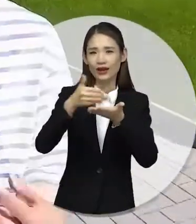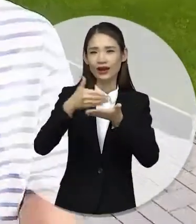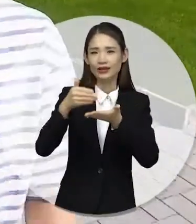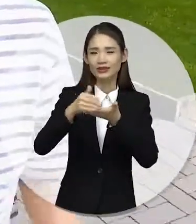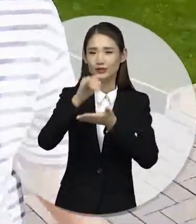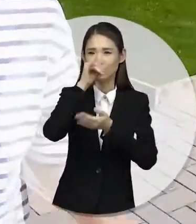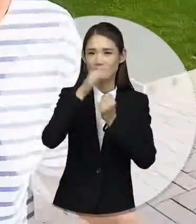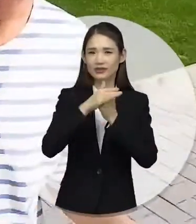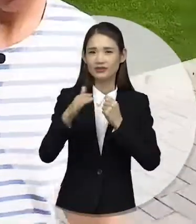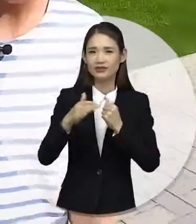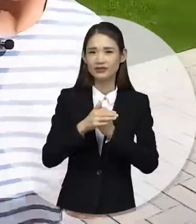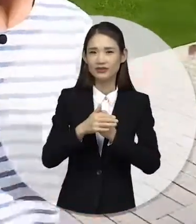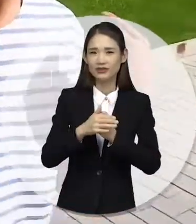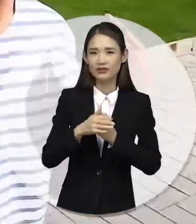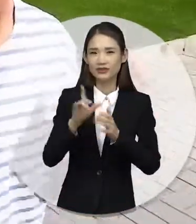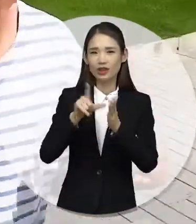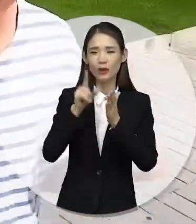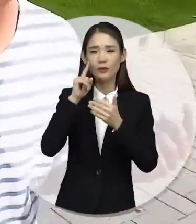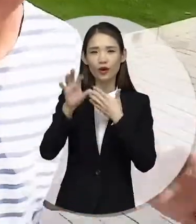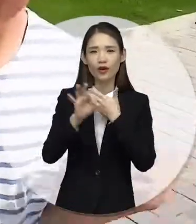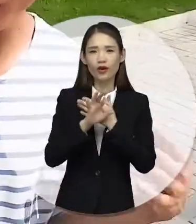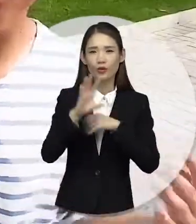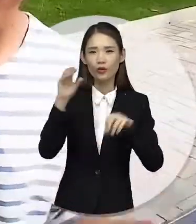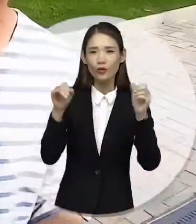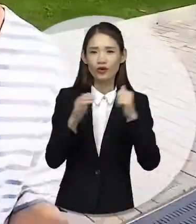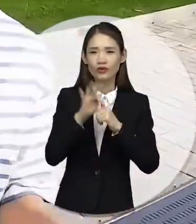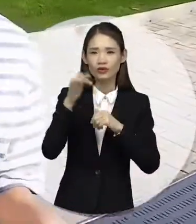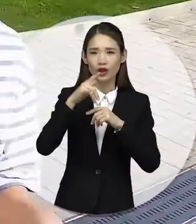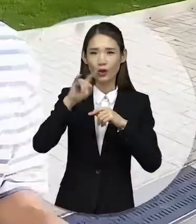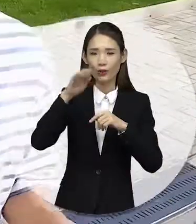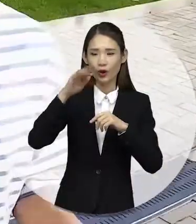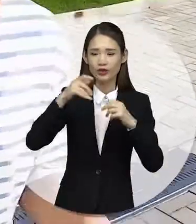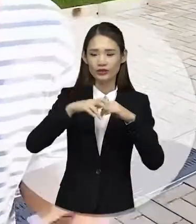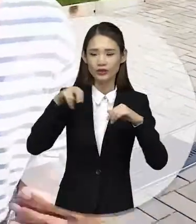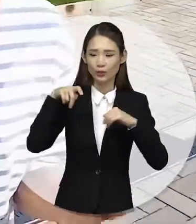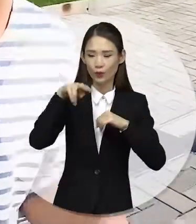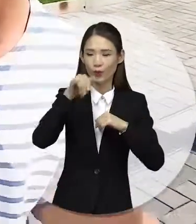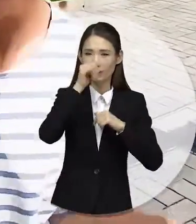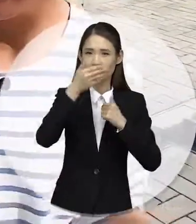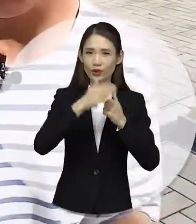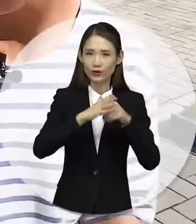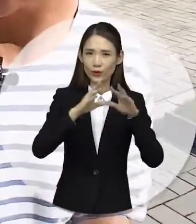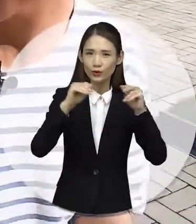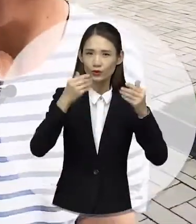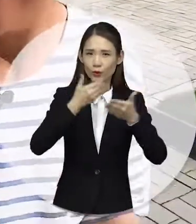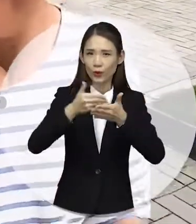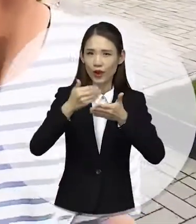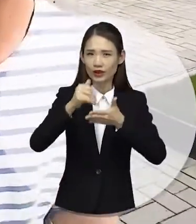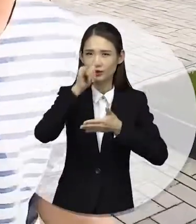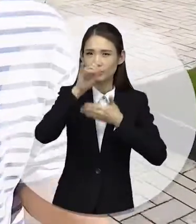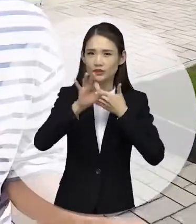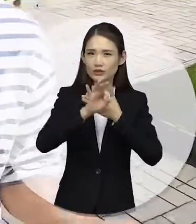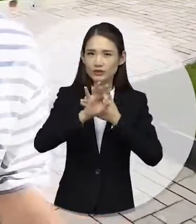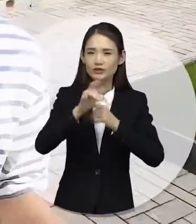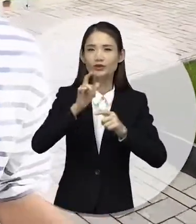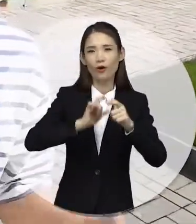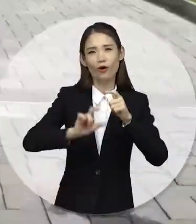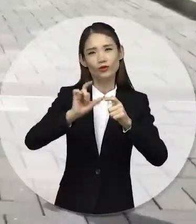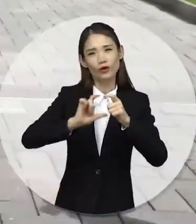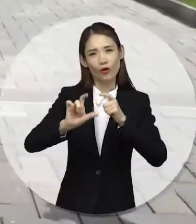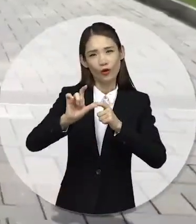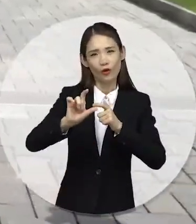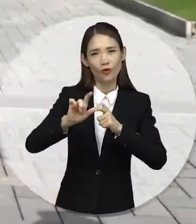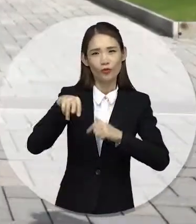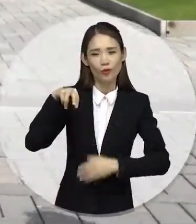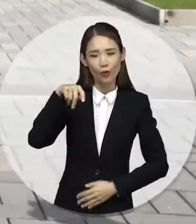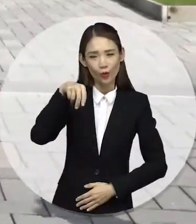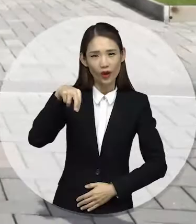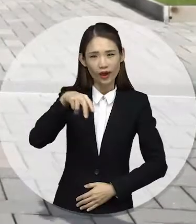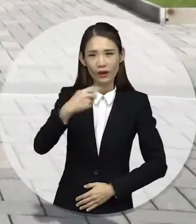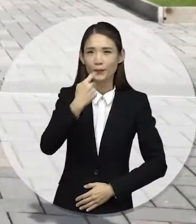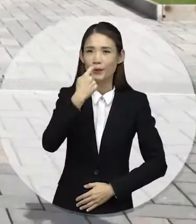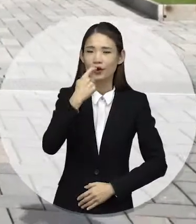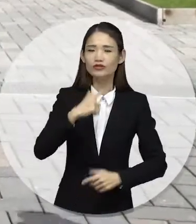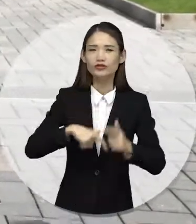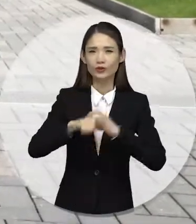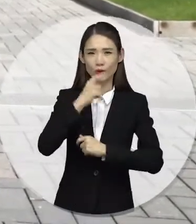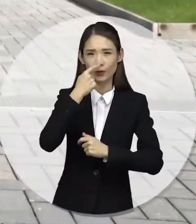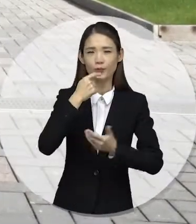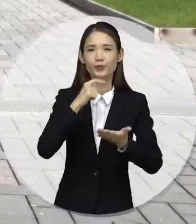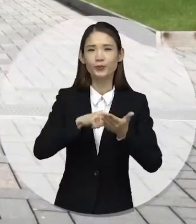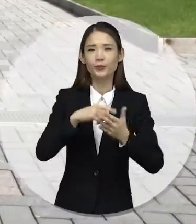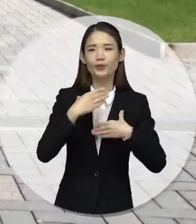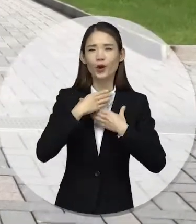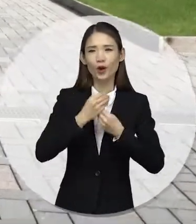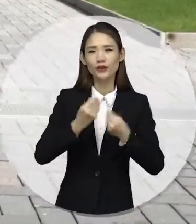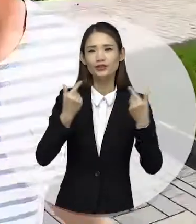김한솔 : 응. 아무래도. 그때 만약에 오히려 그런 캠퍼스 보행이 있다고 하더라도 촉각 지도가 있었으면 솔직히 더 보행을 배우는 데 편했을 것 같아.